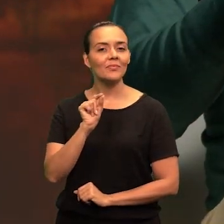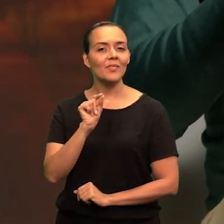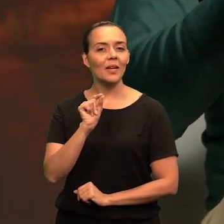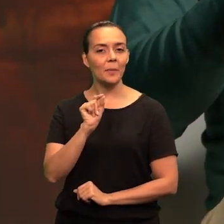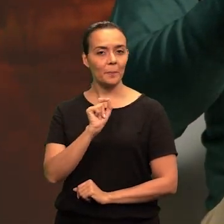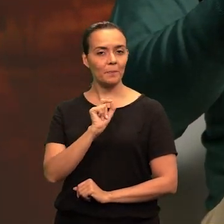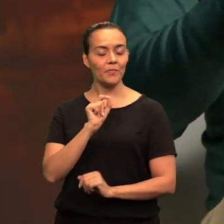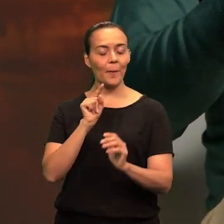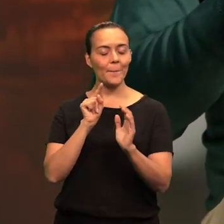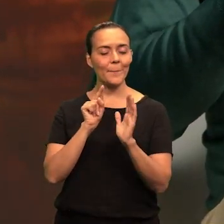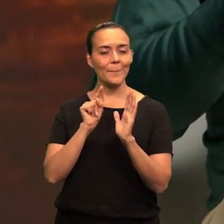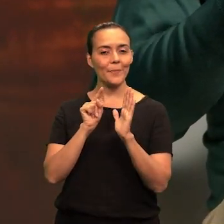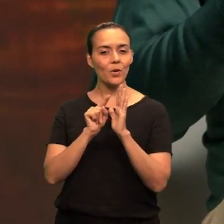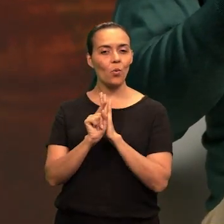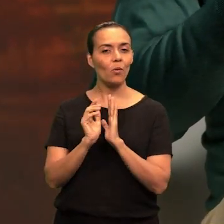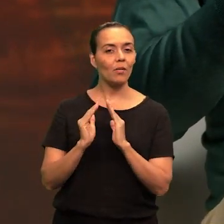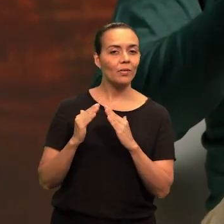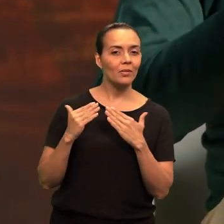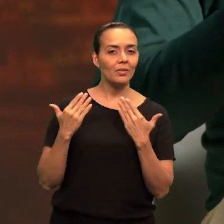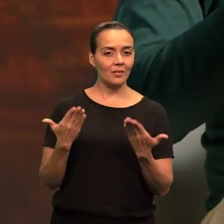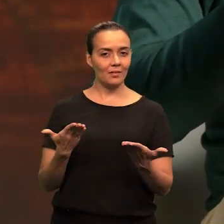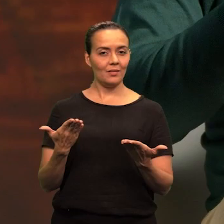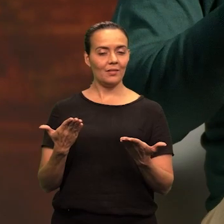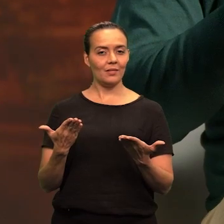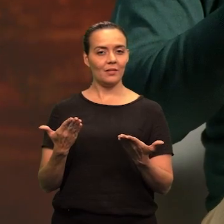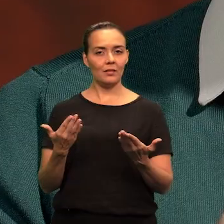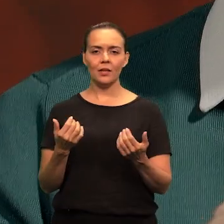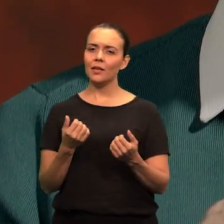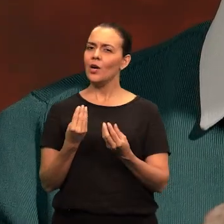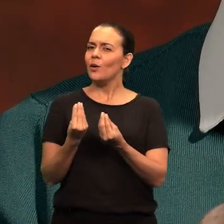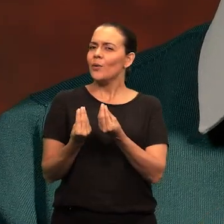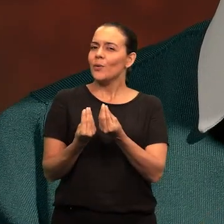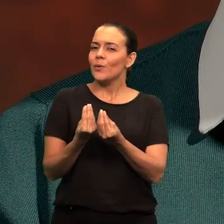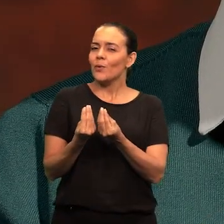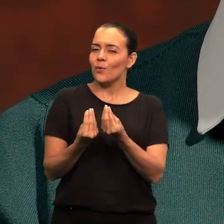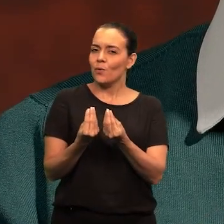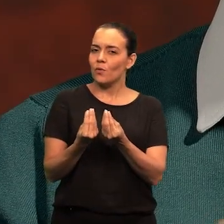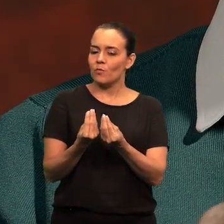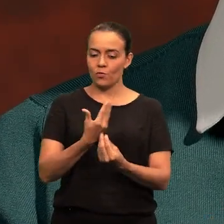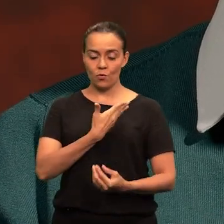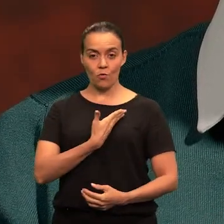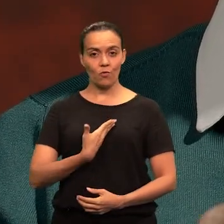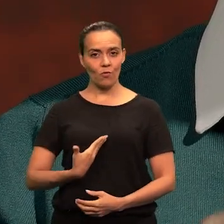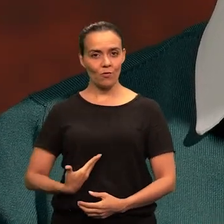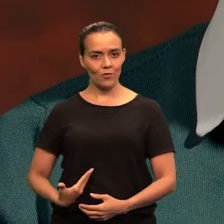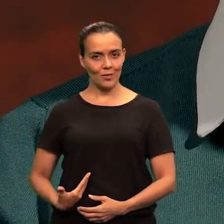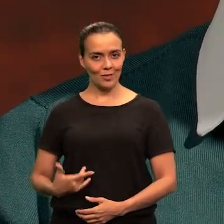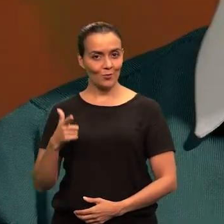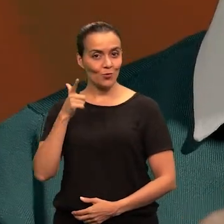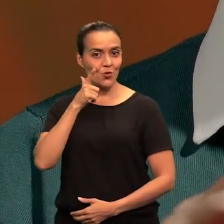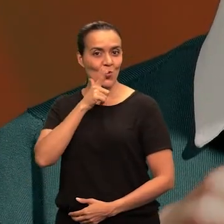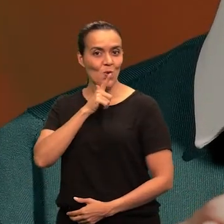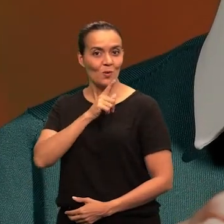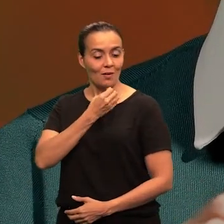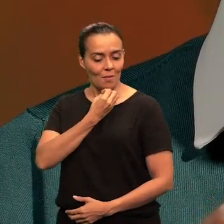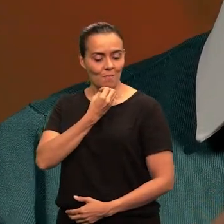residem num ponto inicial: Como é que alguns governam e têm êxito